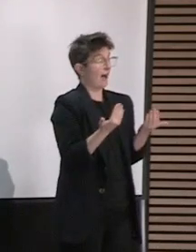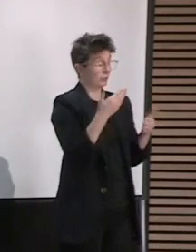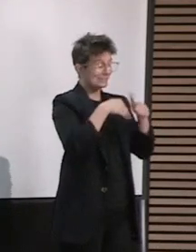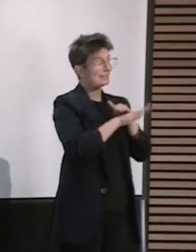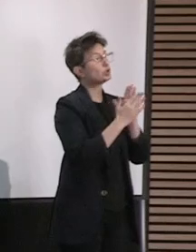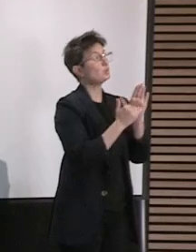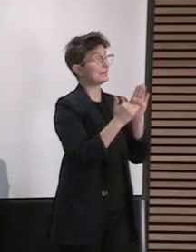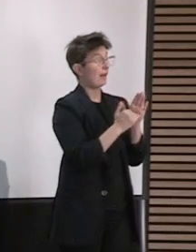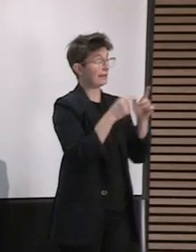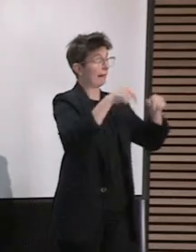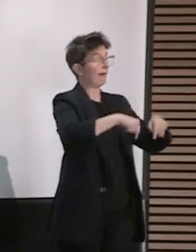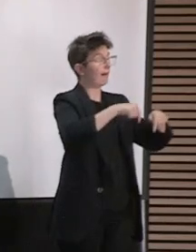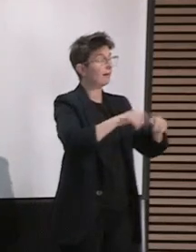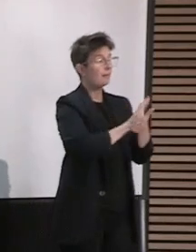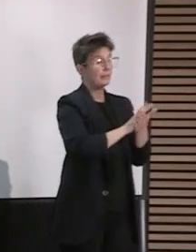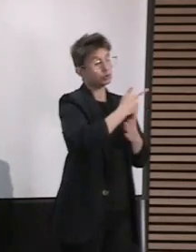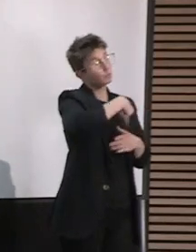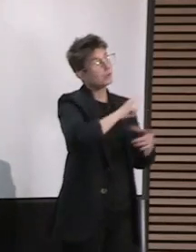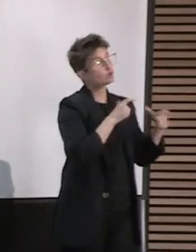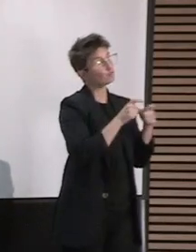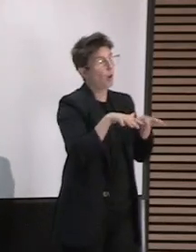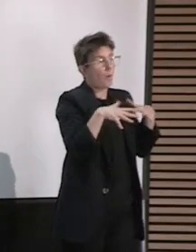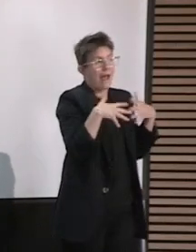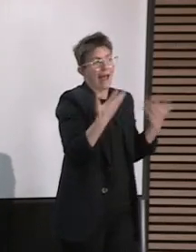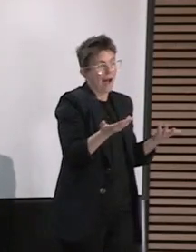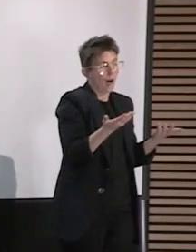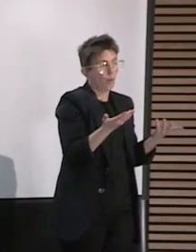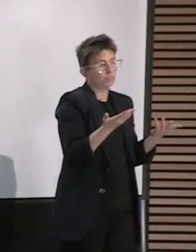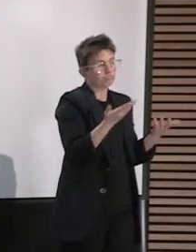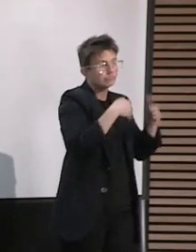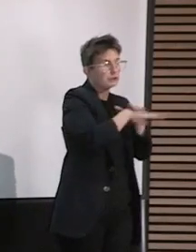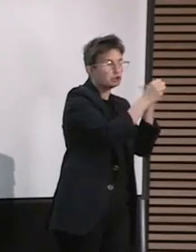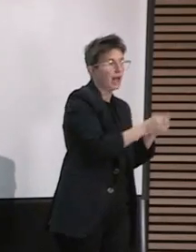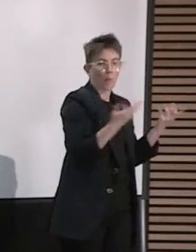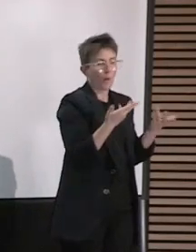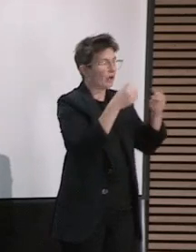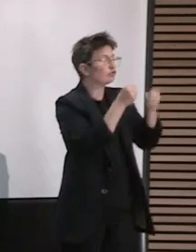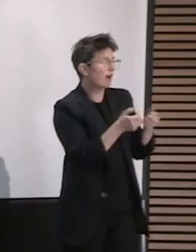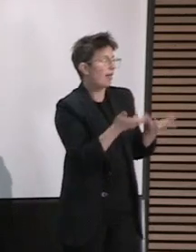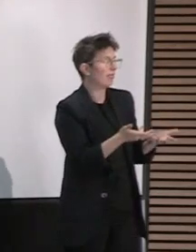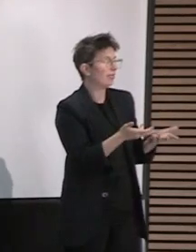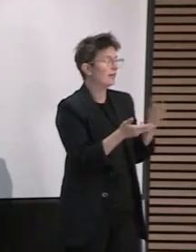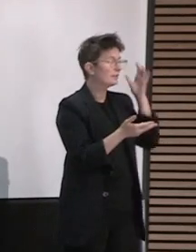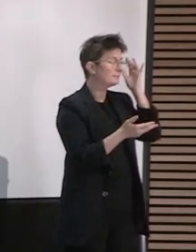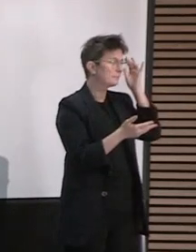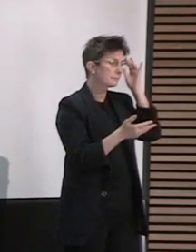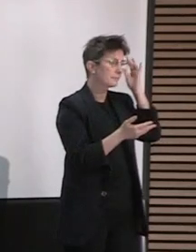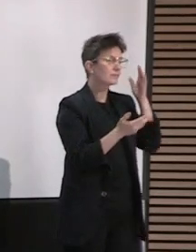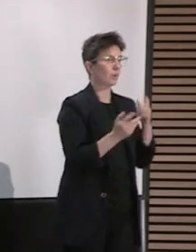mahia. I tera taha o te moni moni, mehemea kei te New terrorist Aotearoa, katahi ka